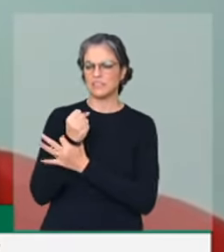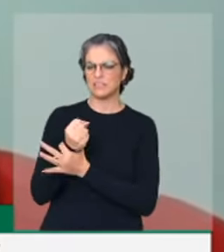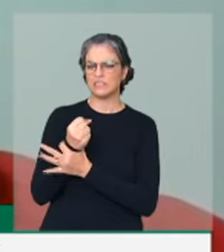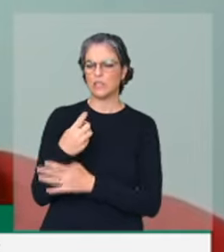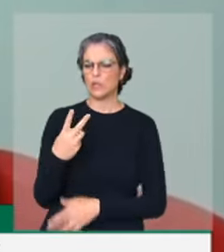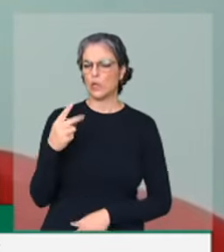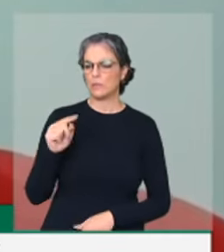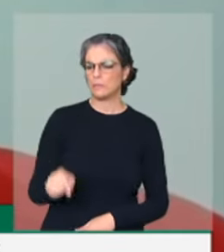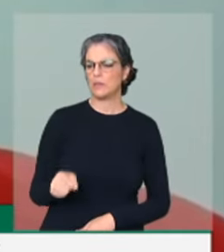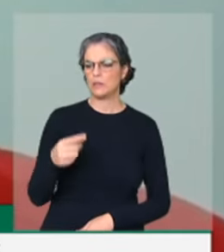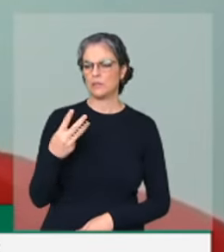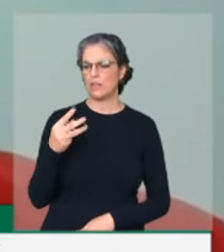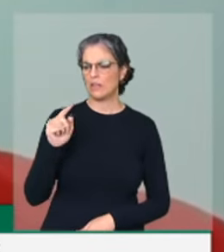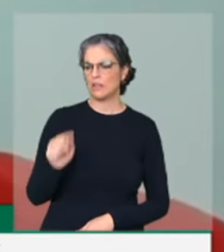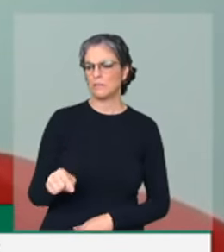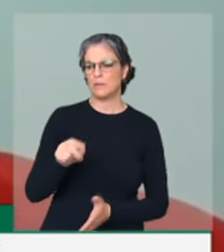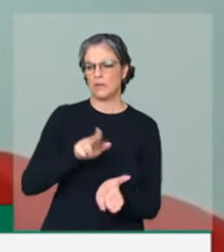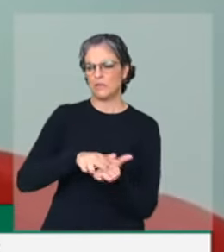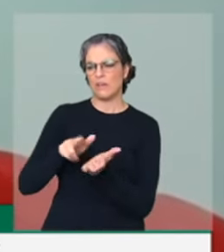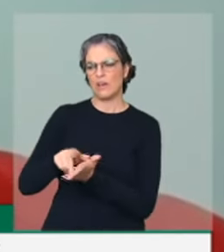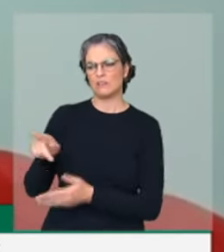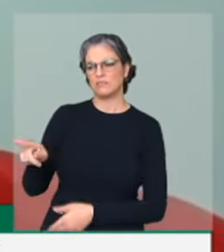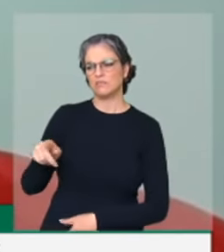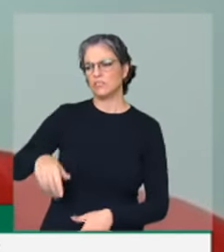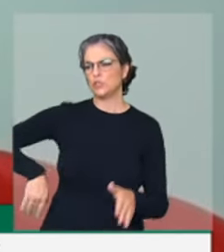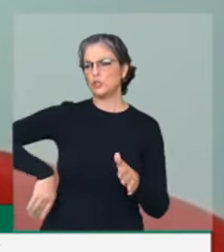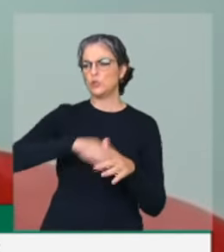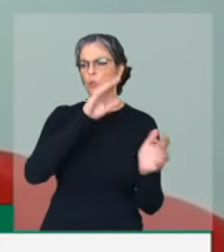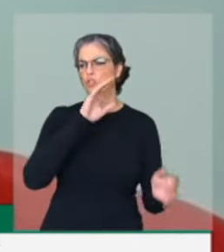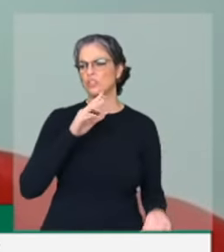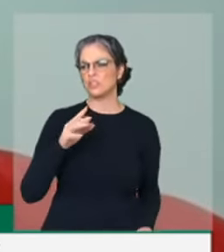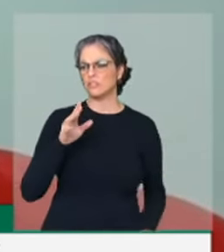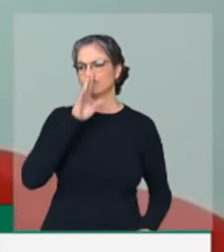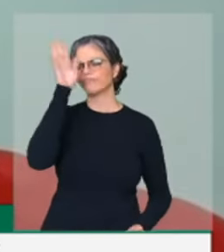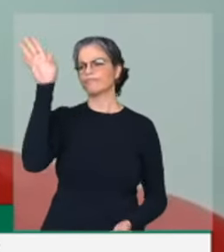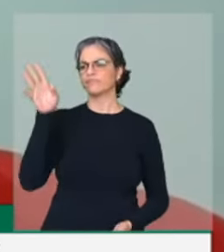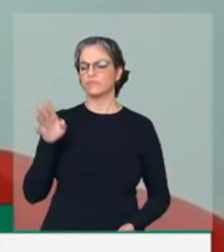INFELIZMENTE.... NÃO HÁ NENHUM ESTUDO QUE TENHA SIDO FEITO.... QUE DEMONSTRE QUAL É A AMPLITUDE... QUAL É A